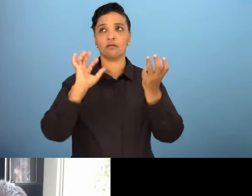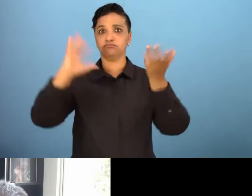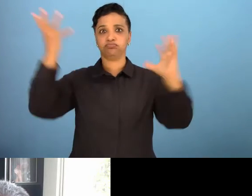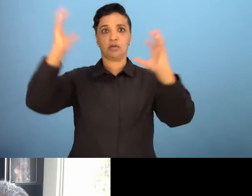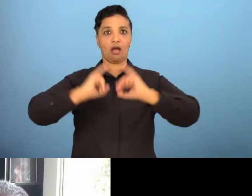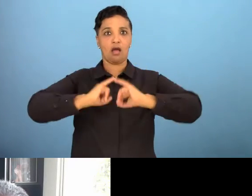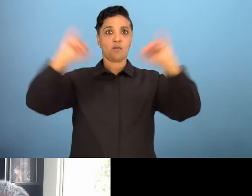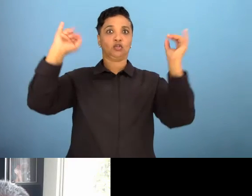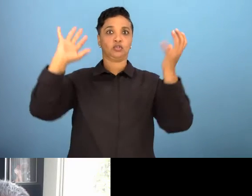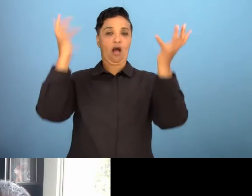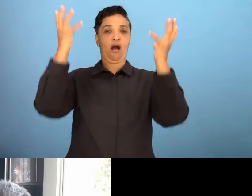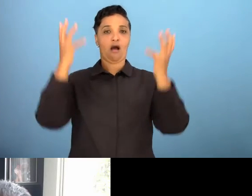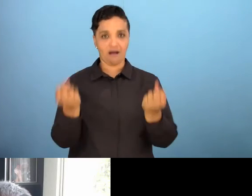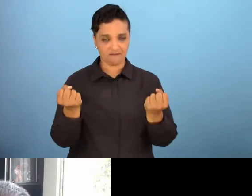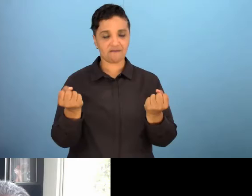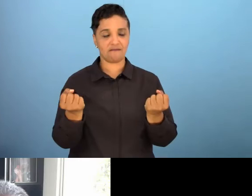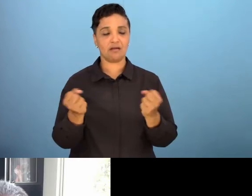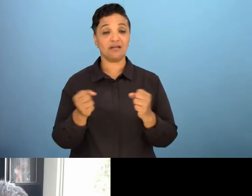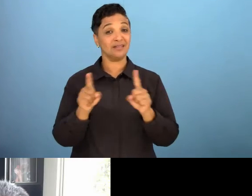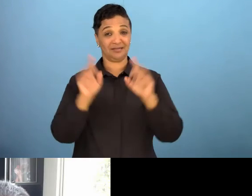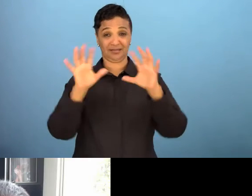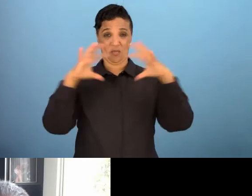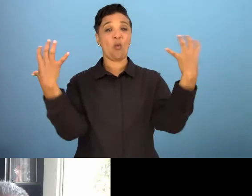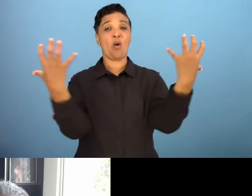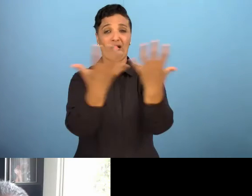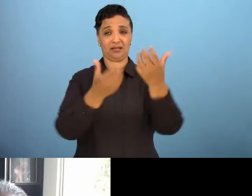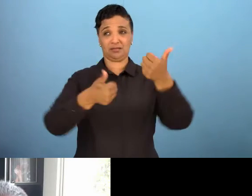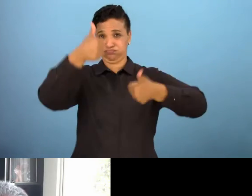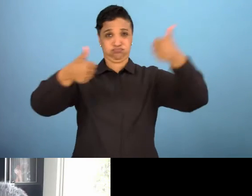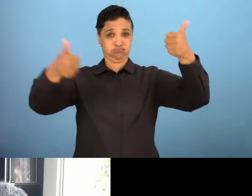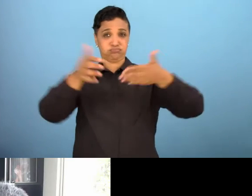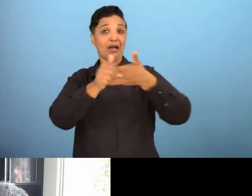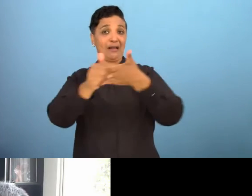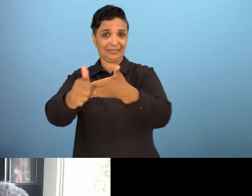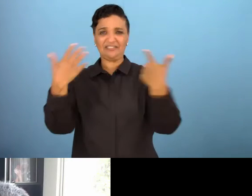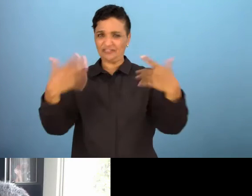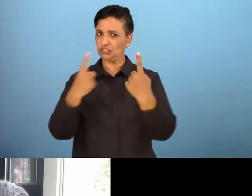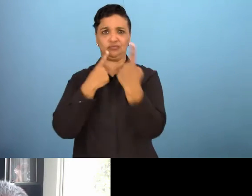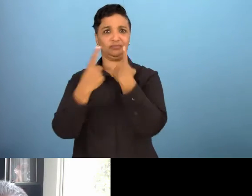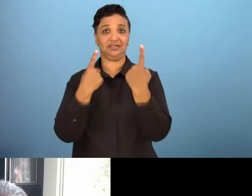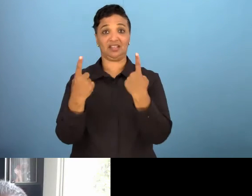Pero también para prepararse para futuros eventos de emergencia.